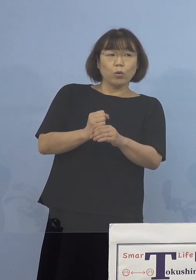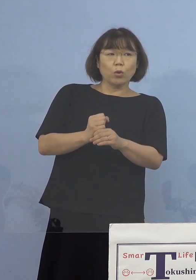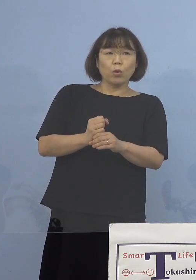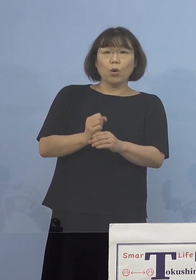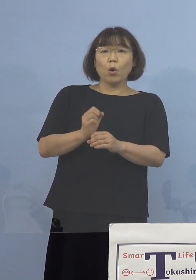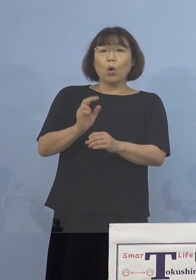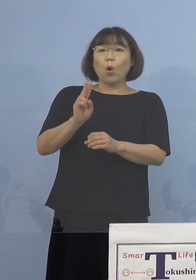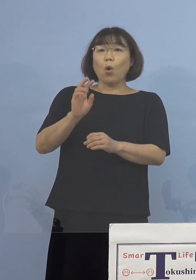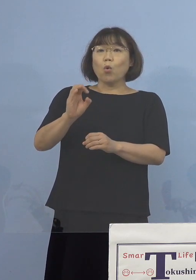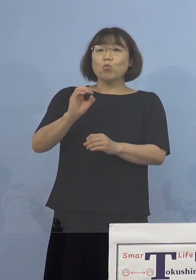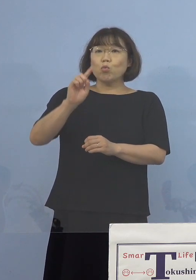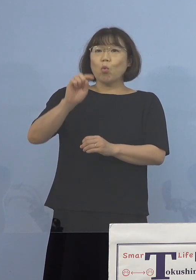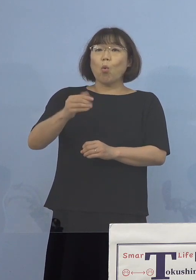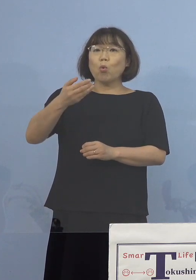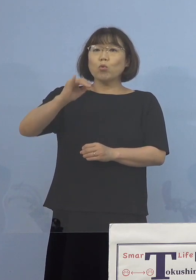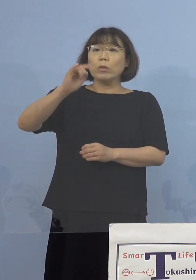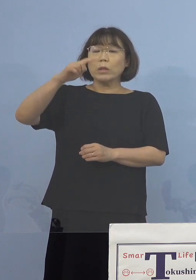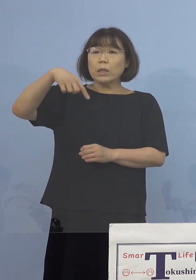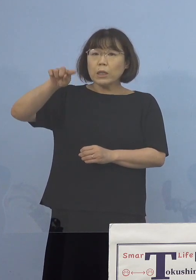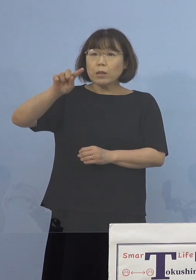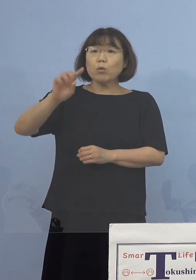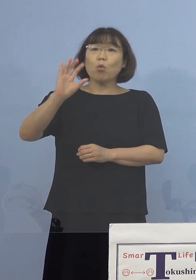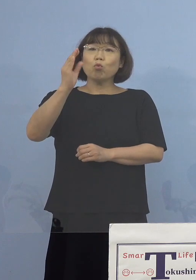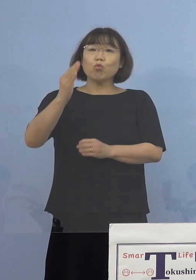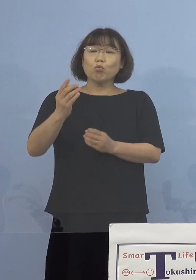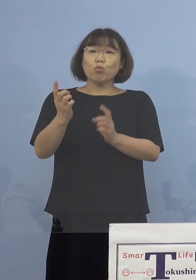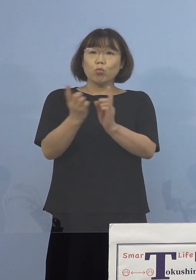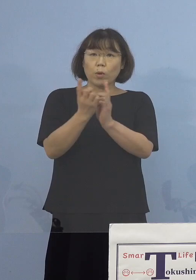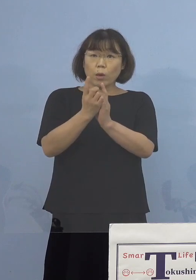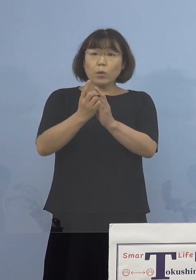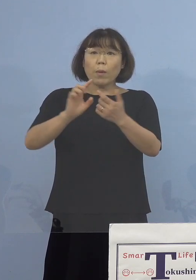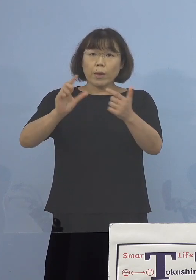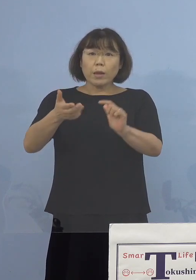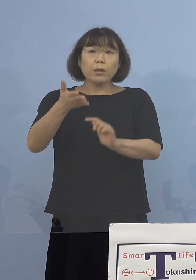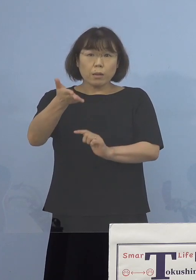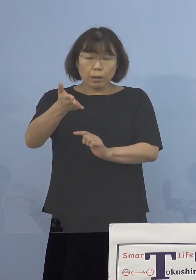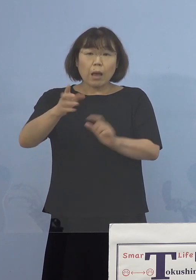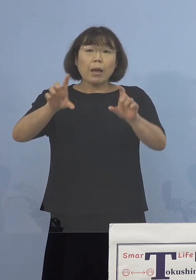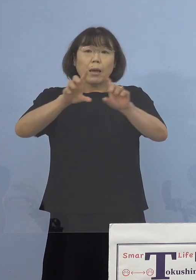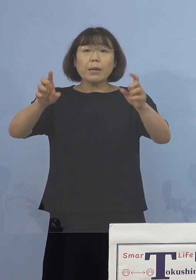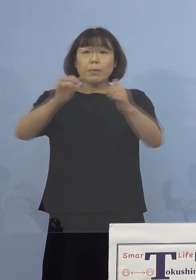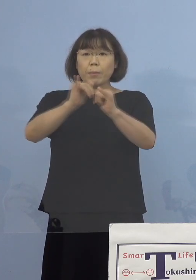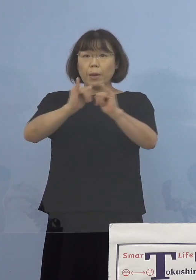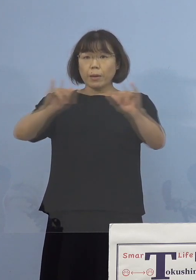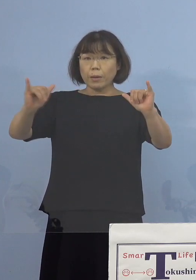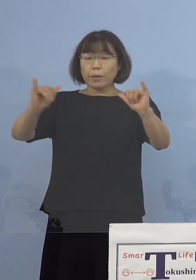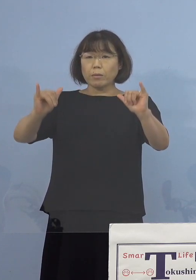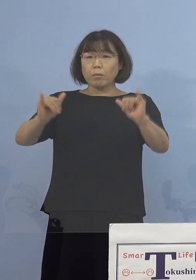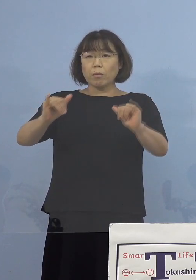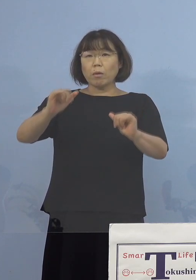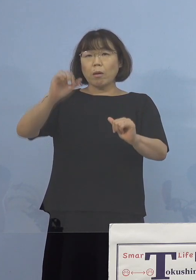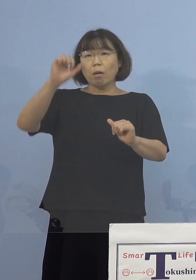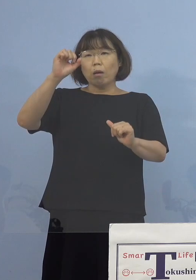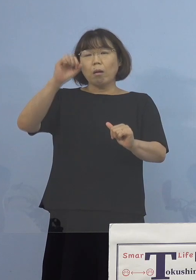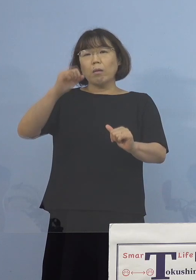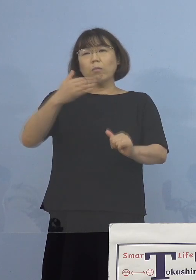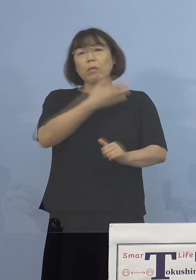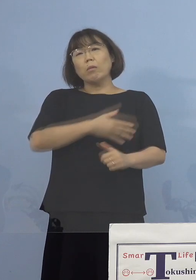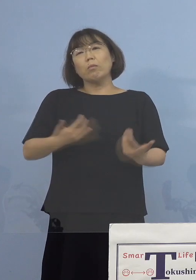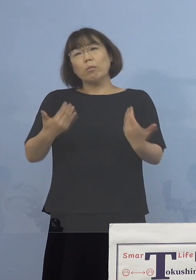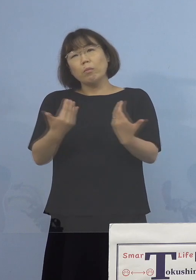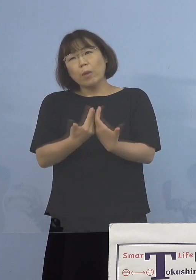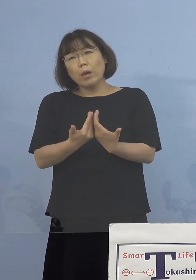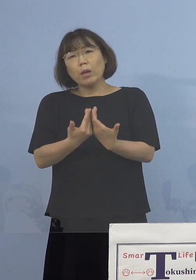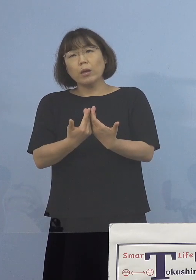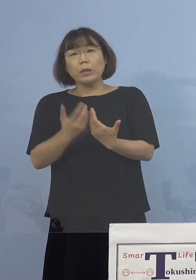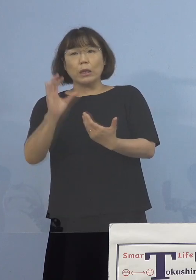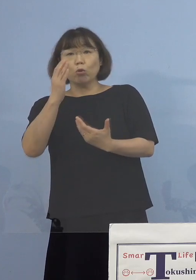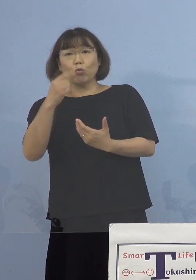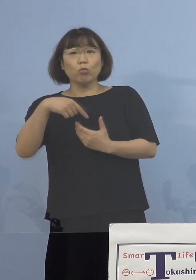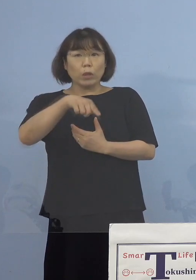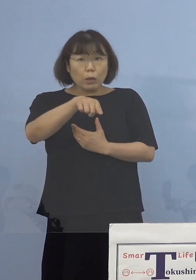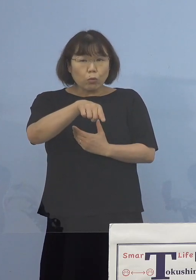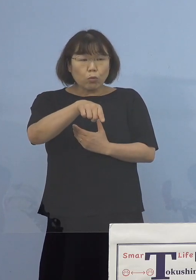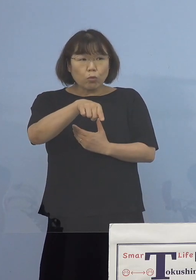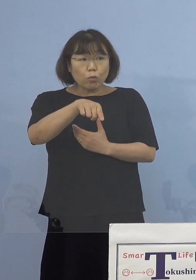していないということとですか その一般の方が具合が悪くなったら行くような